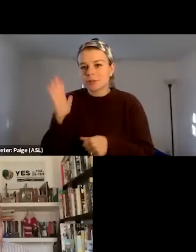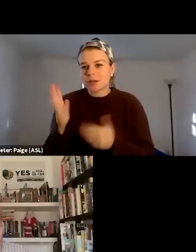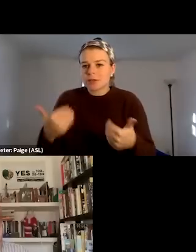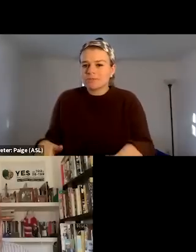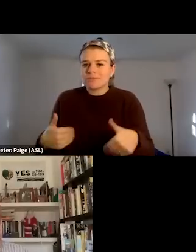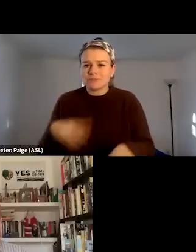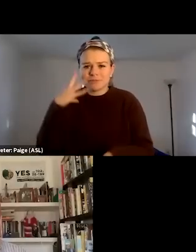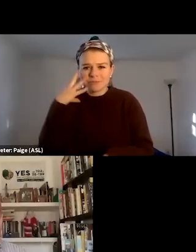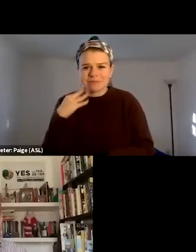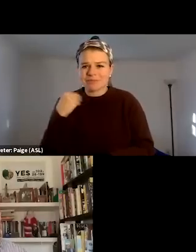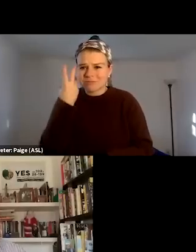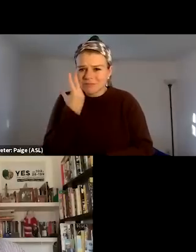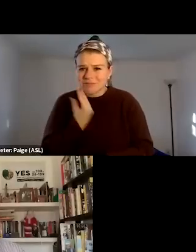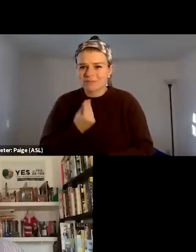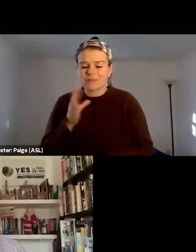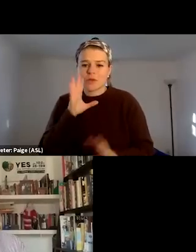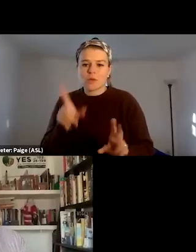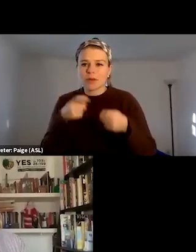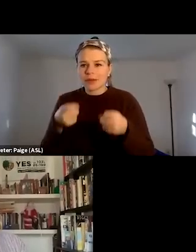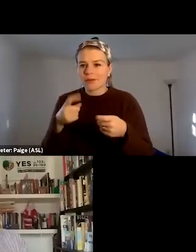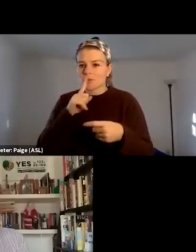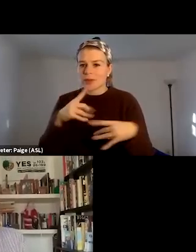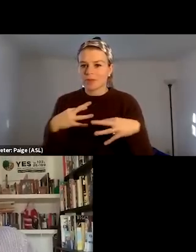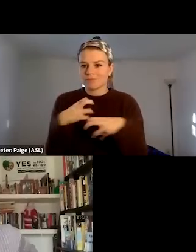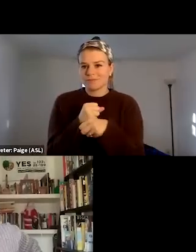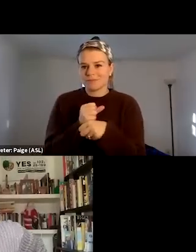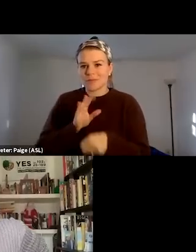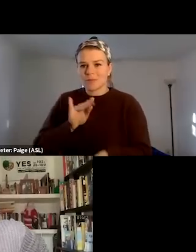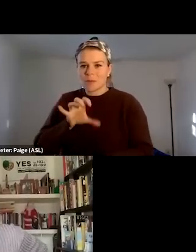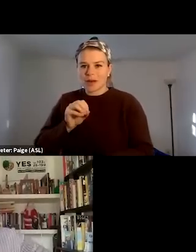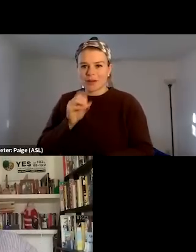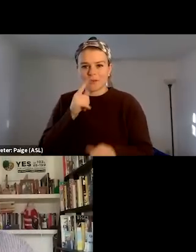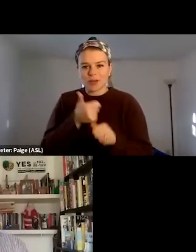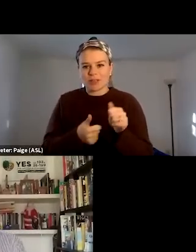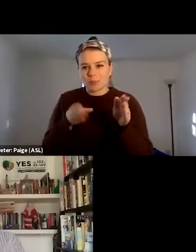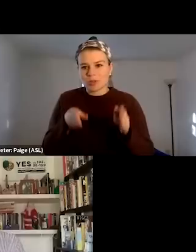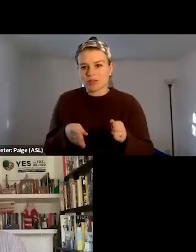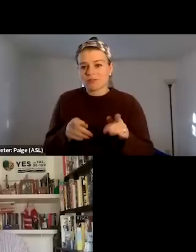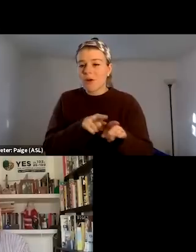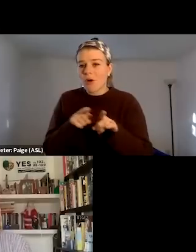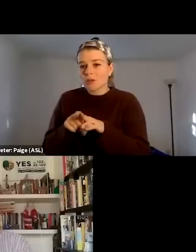así que voy a darles una versión abreviada de sus biografías. También quiero señalar que tenemos un panel